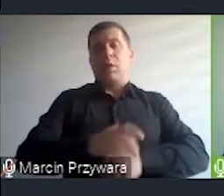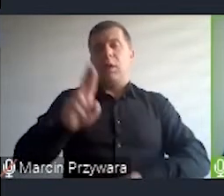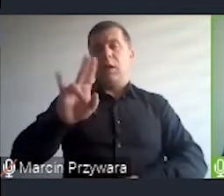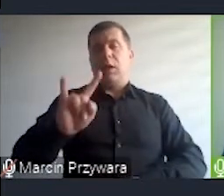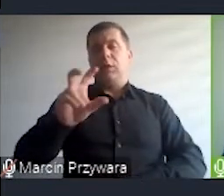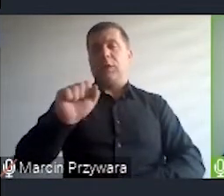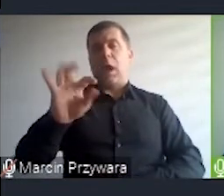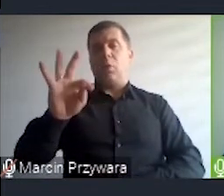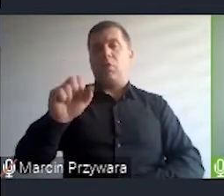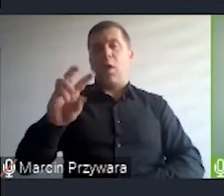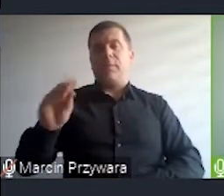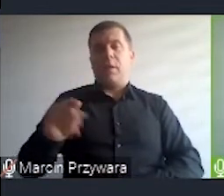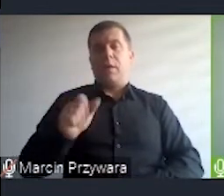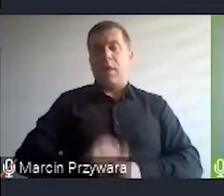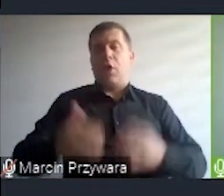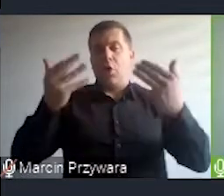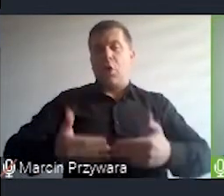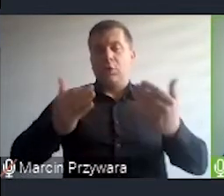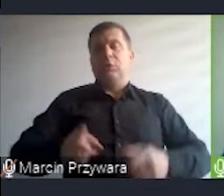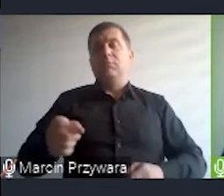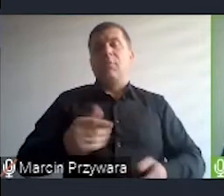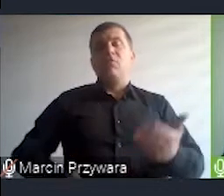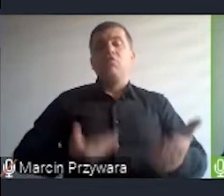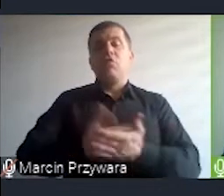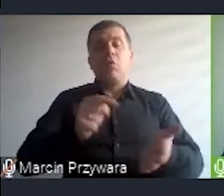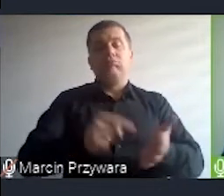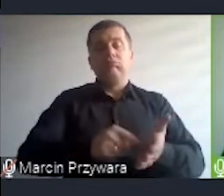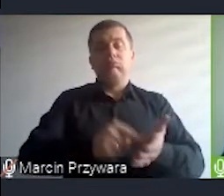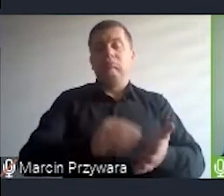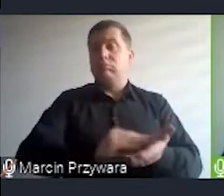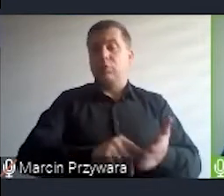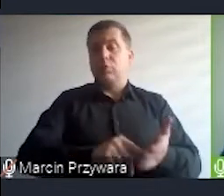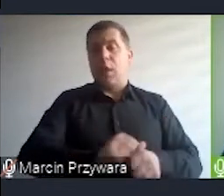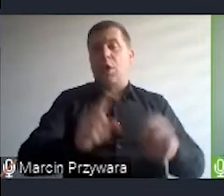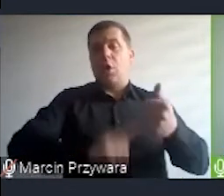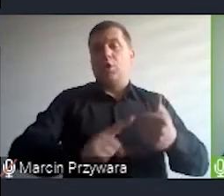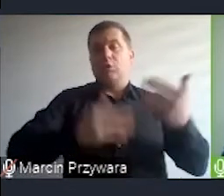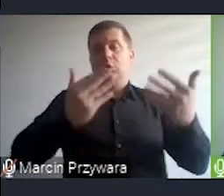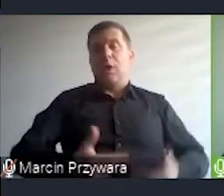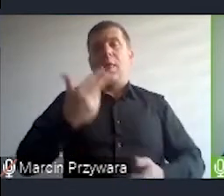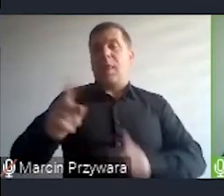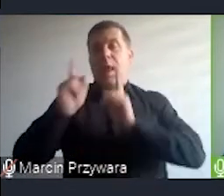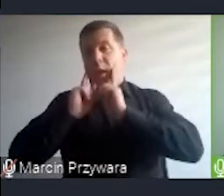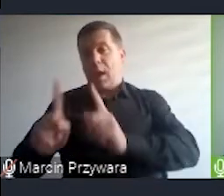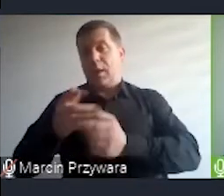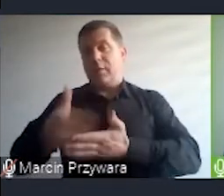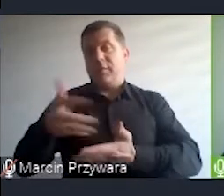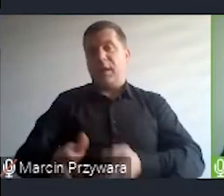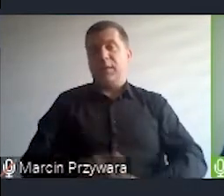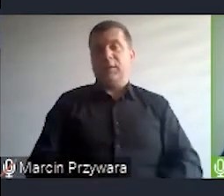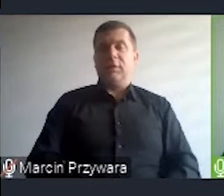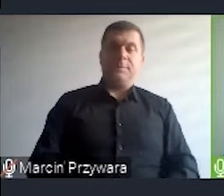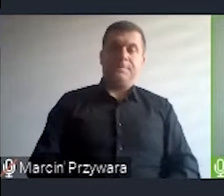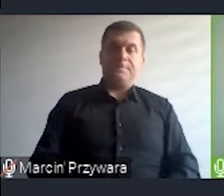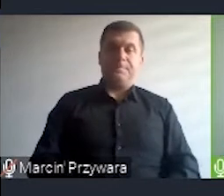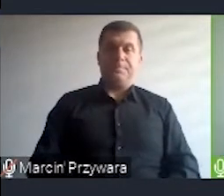Rozliczane są deklarowane we wniosku o dofinansowanie wydatki, a nie realne wydatki.